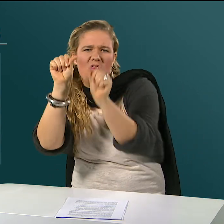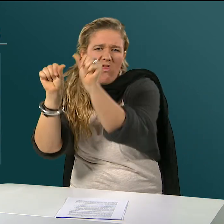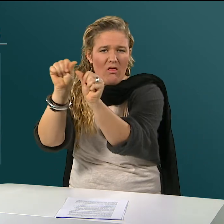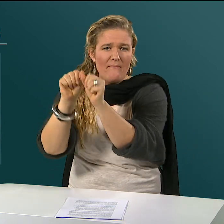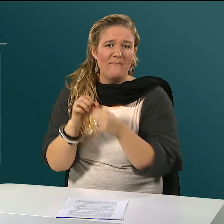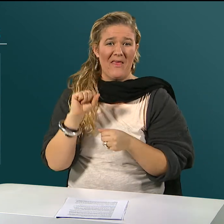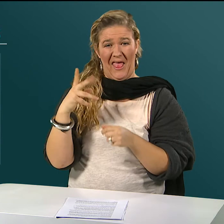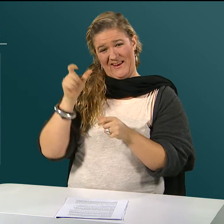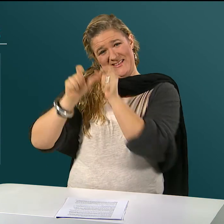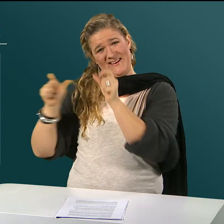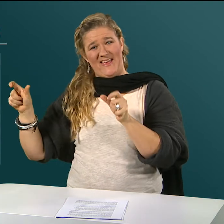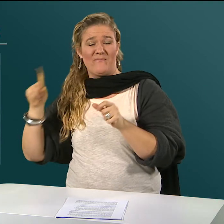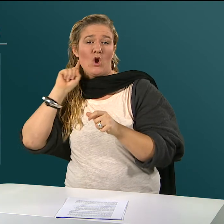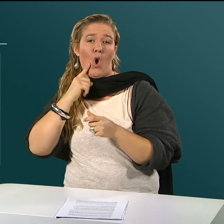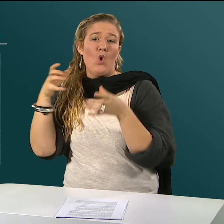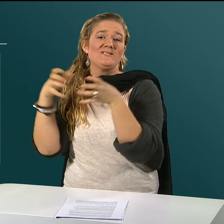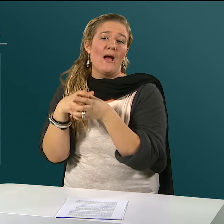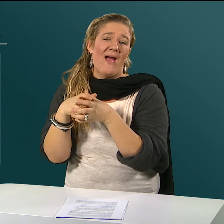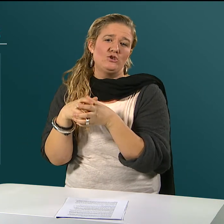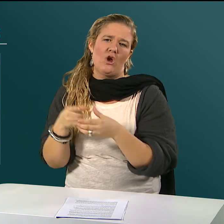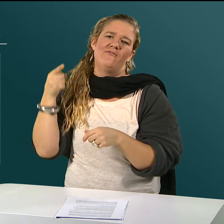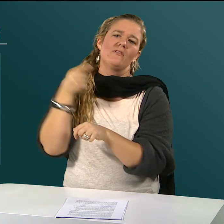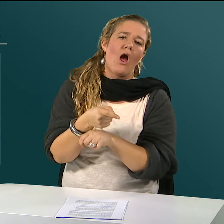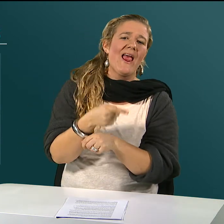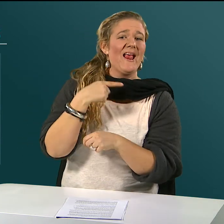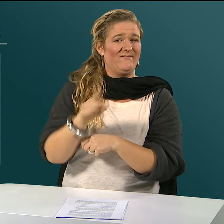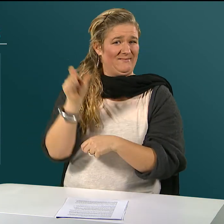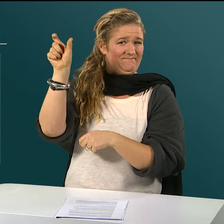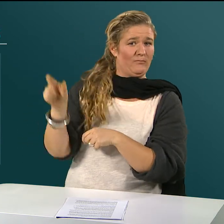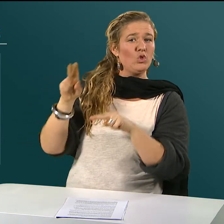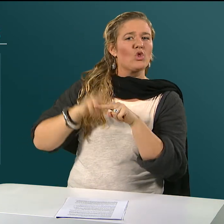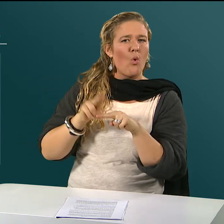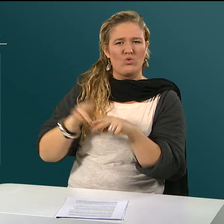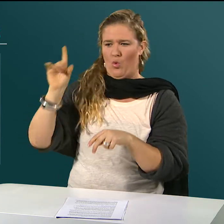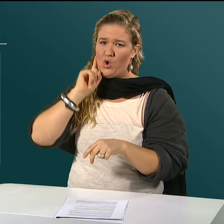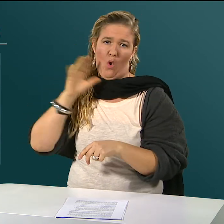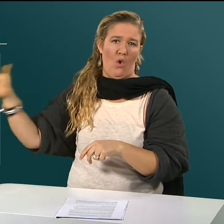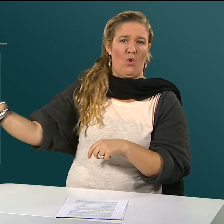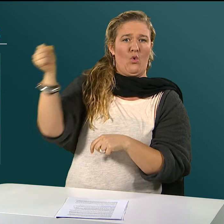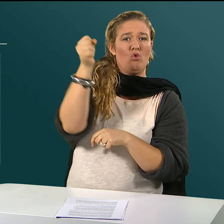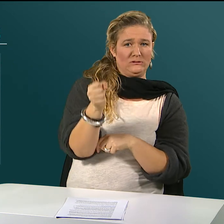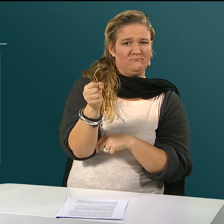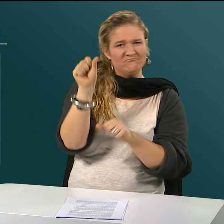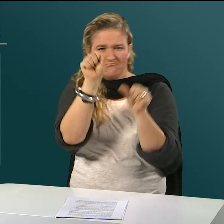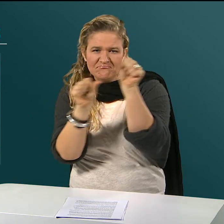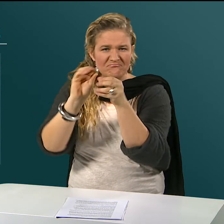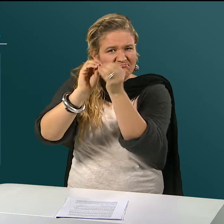Gehörlose Gemeinschaften sprachen sich gegen das Vorhaben des Arztes aus, er würde sie der Würde ihrer Taubheit berauben